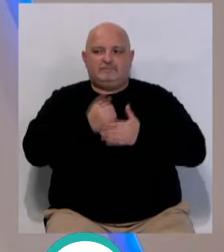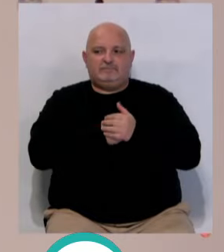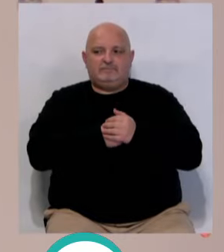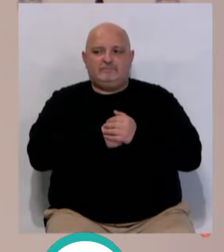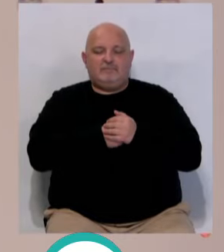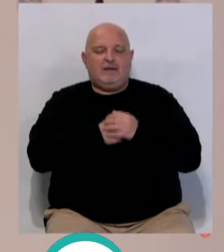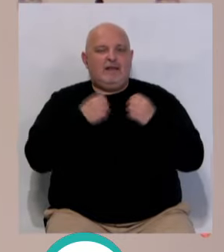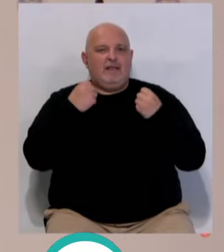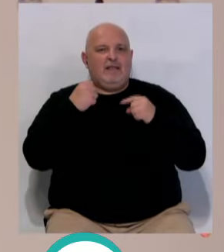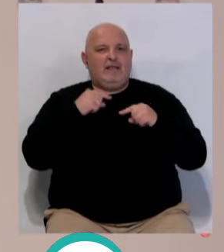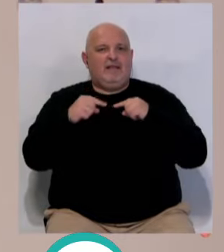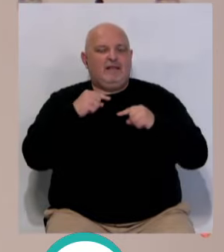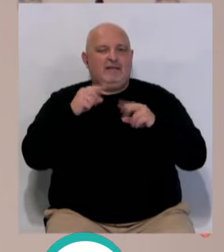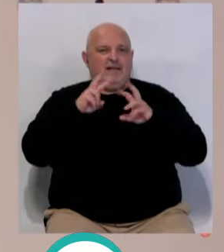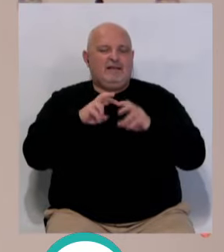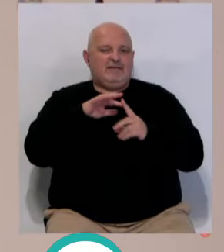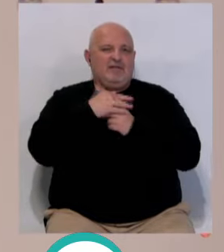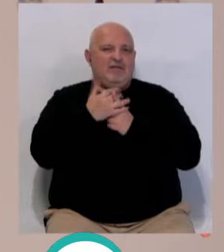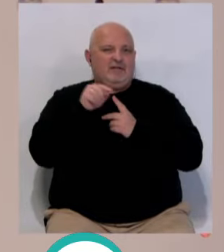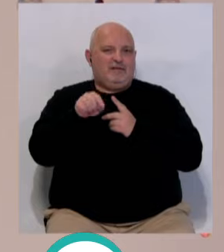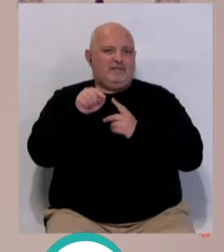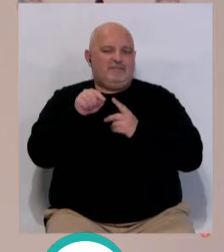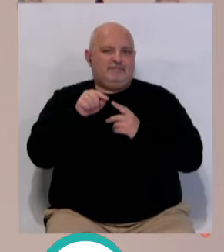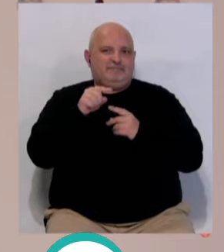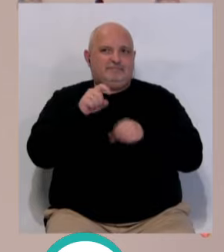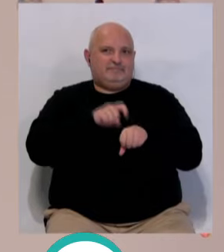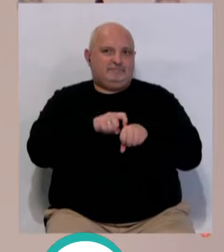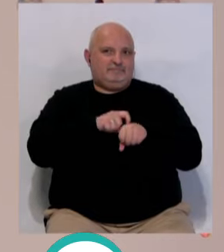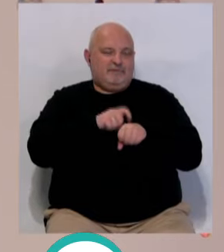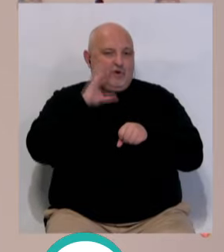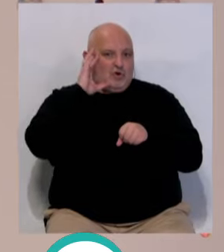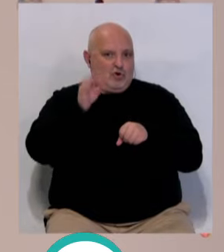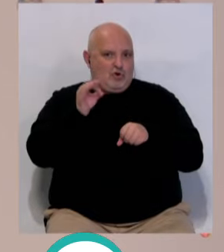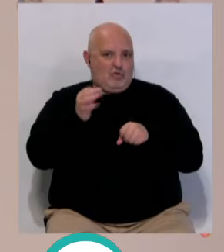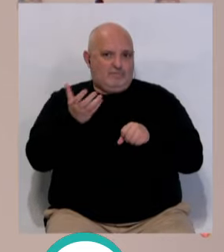el entrenador de debe analizar también eso esos aspectos no Además Es lógico es un aspecto que el